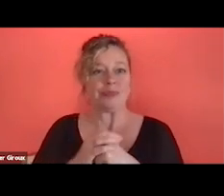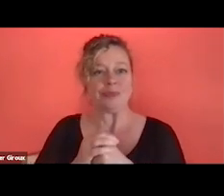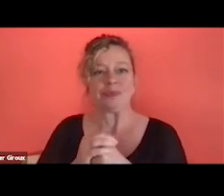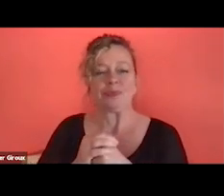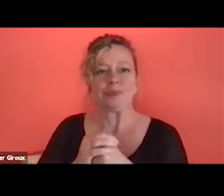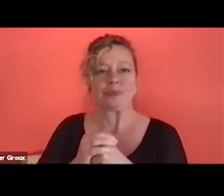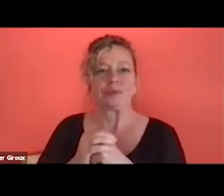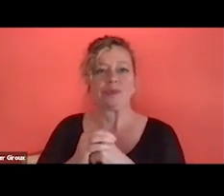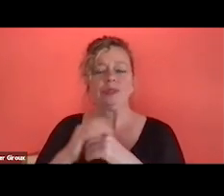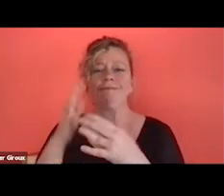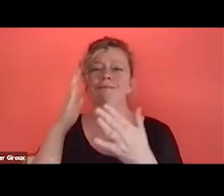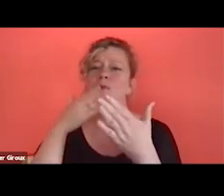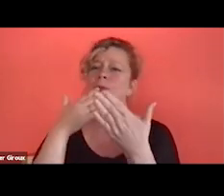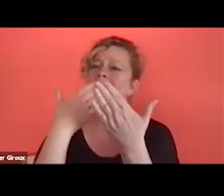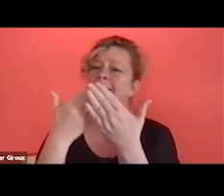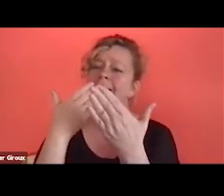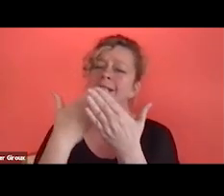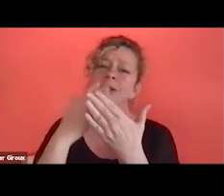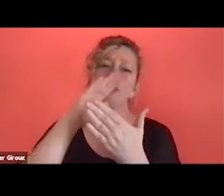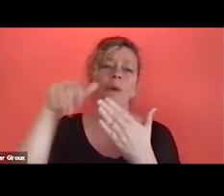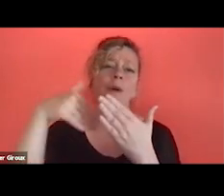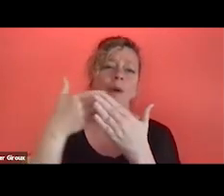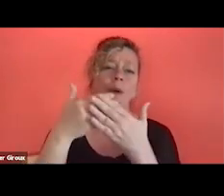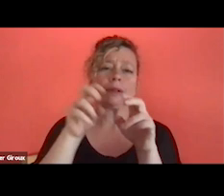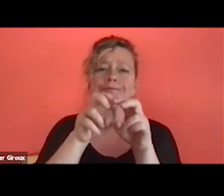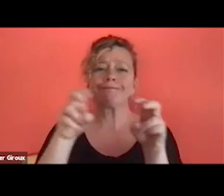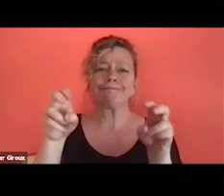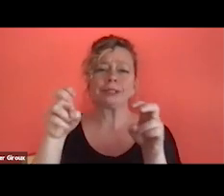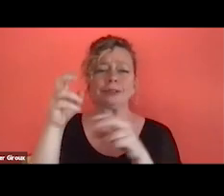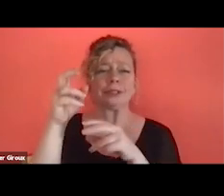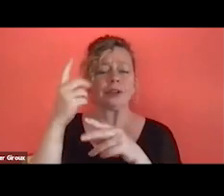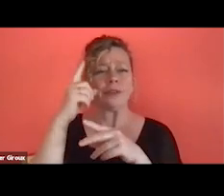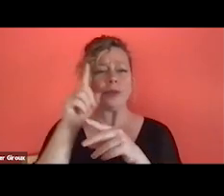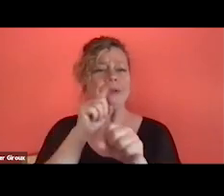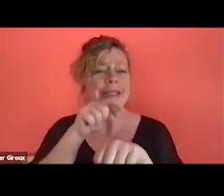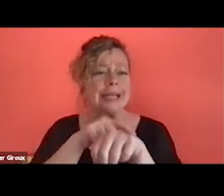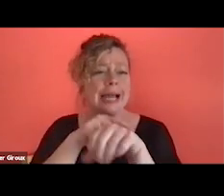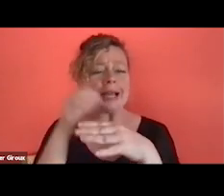Un enorme agradecimiento a todos nuestros panelistas por dedicar su tiempo a compartir su experiencia